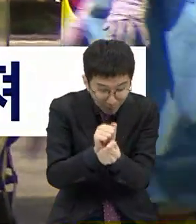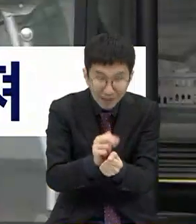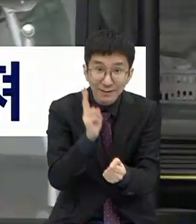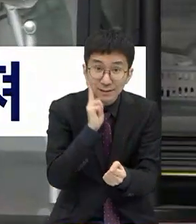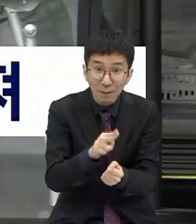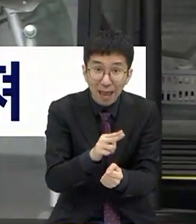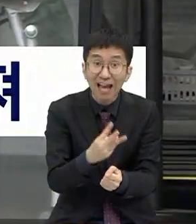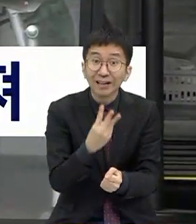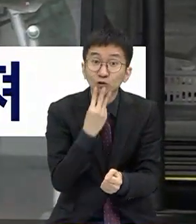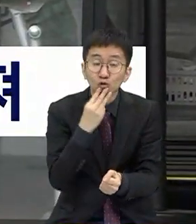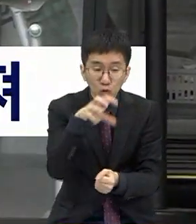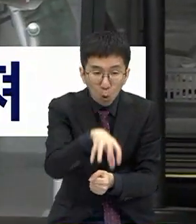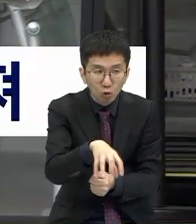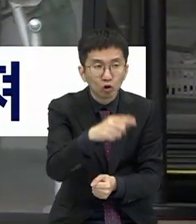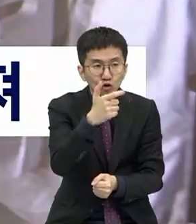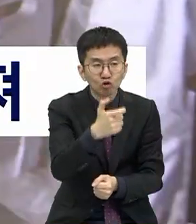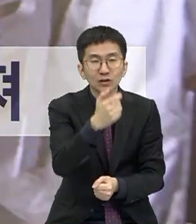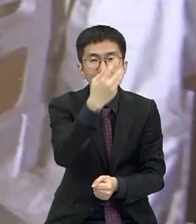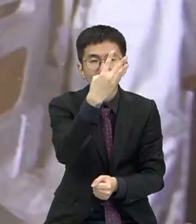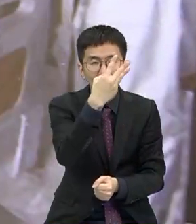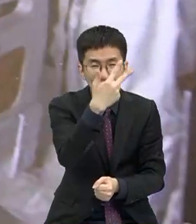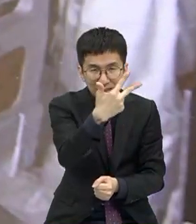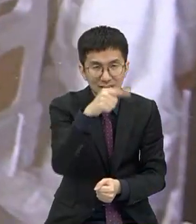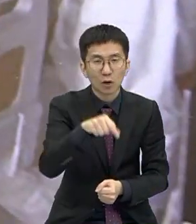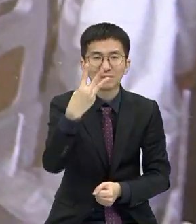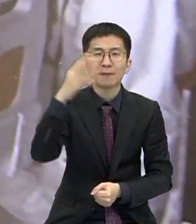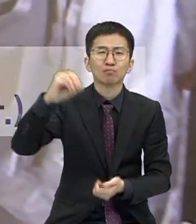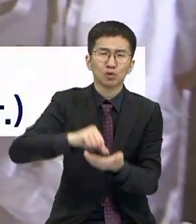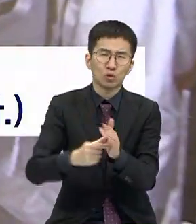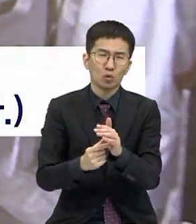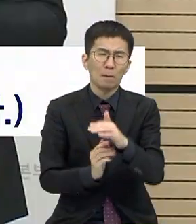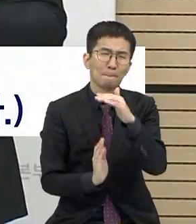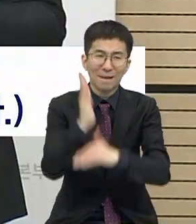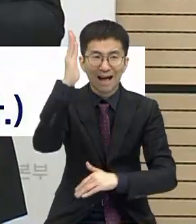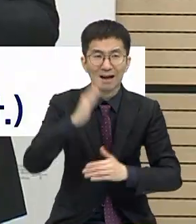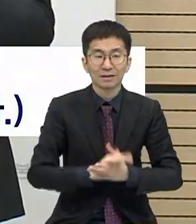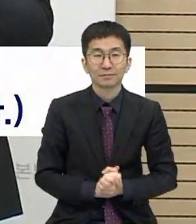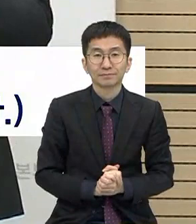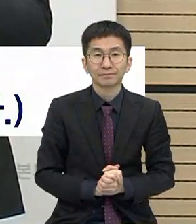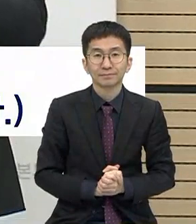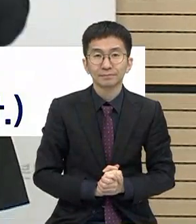올랐습니다.